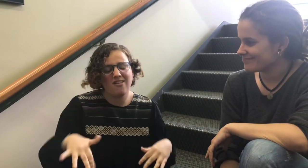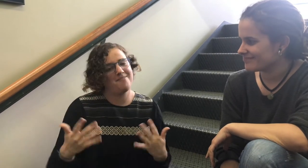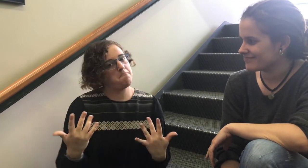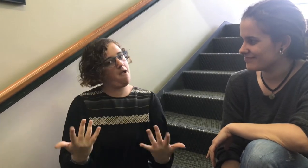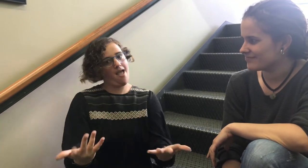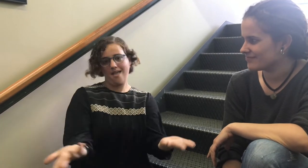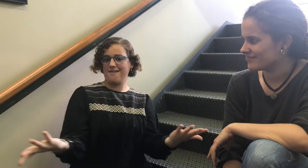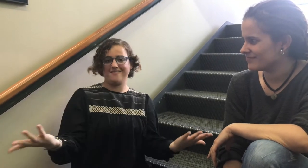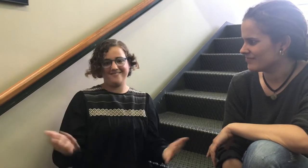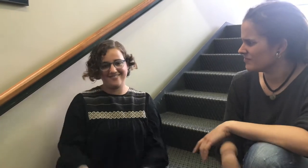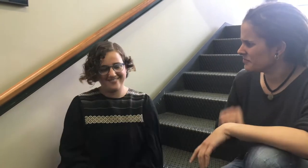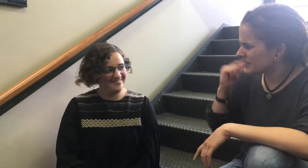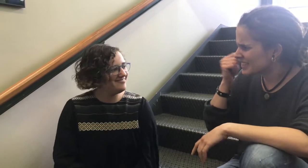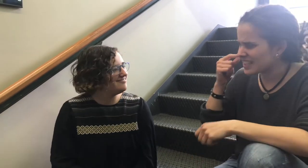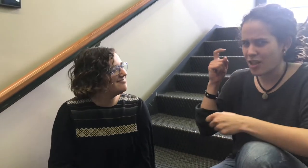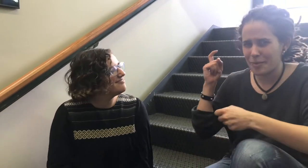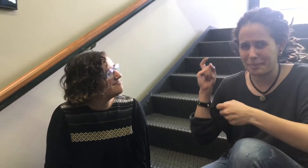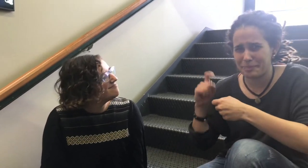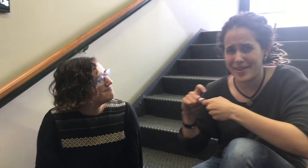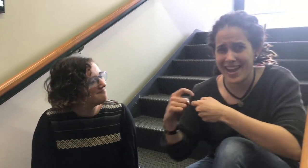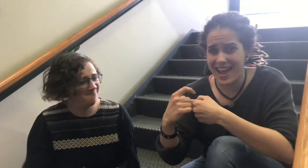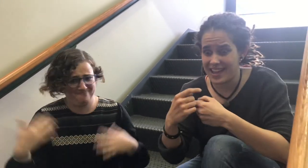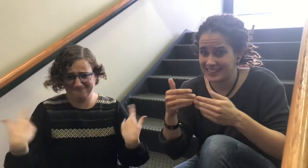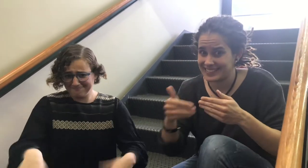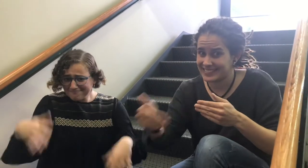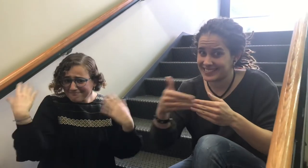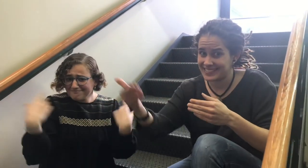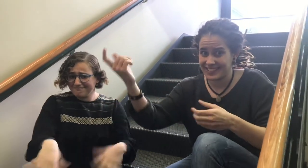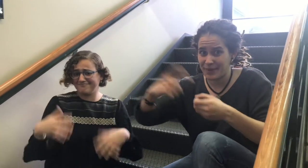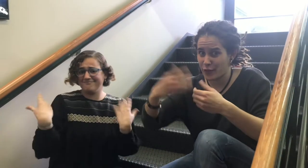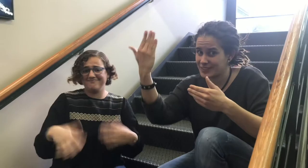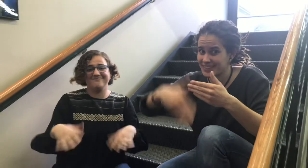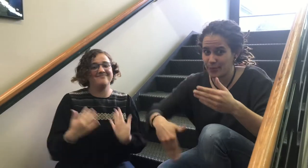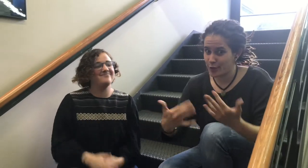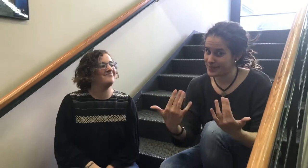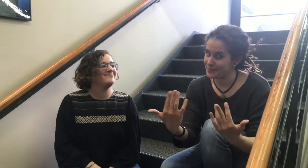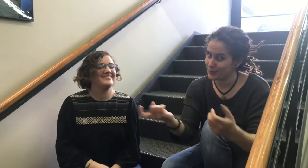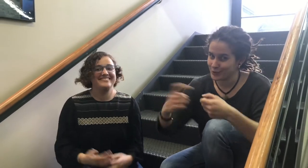¿A qué esperáis? Me he enterado que se ha inscrito mucha gente, ¡daos prisa que el plazo está al caer!